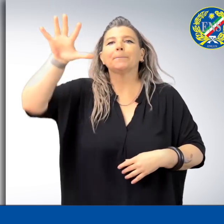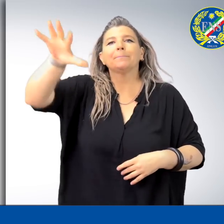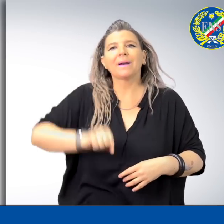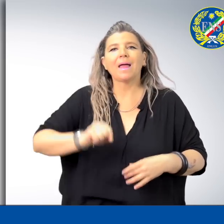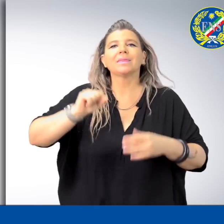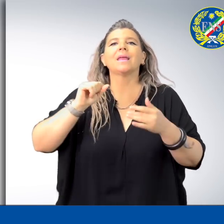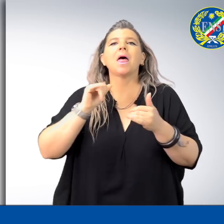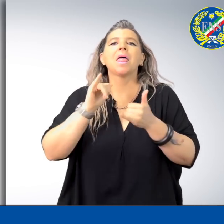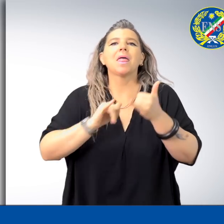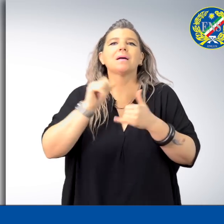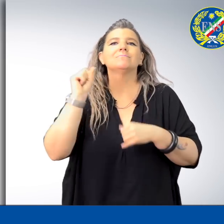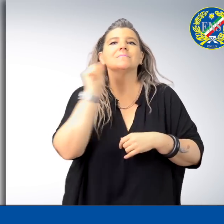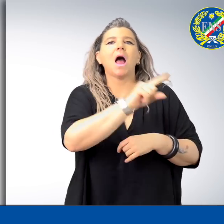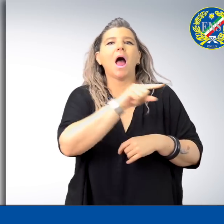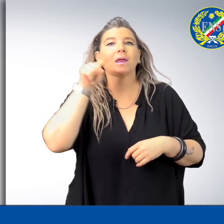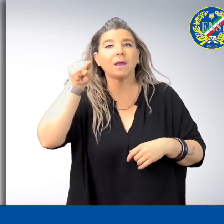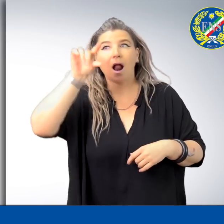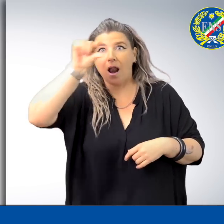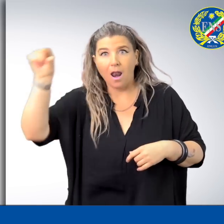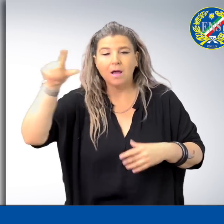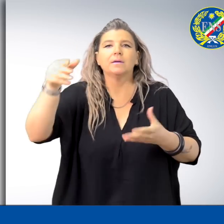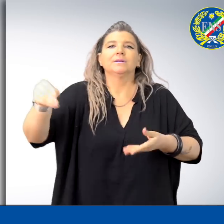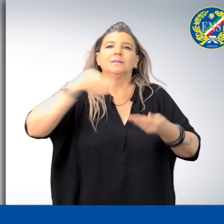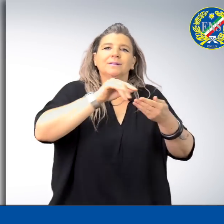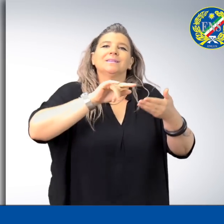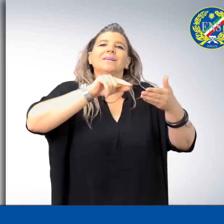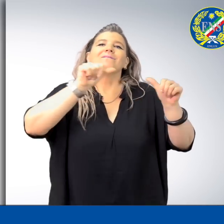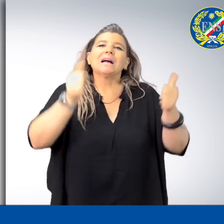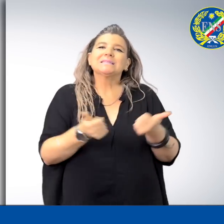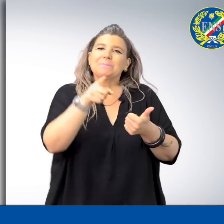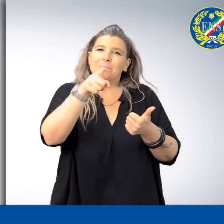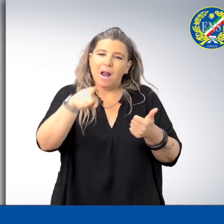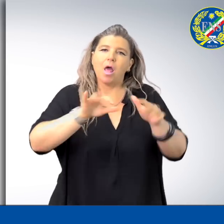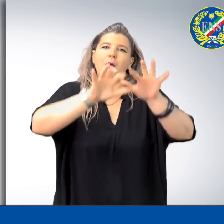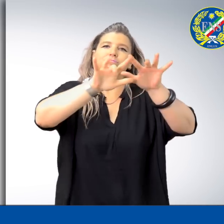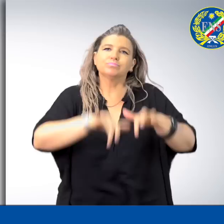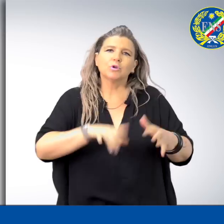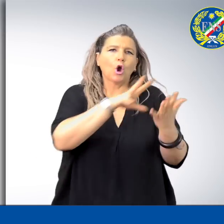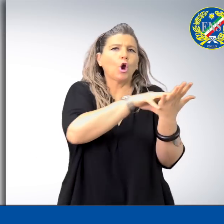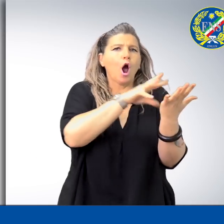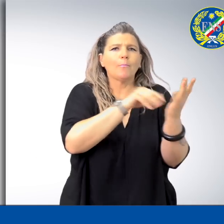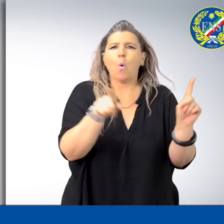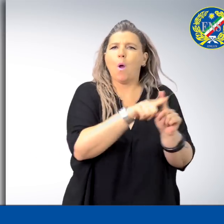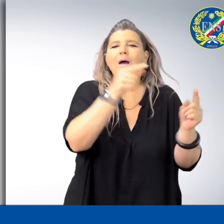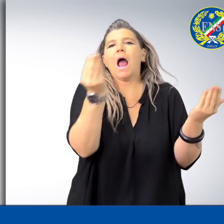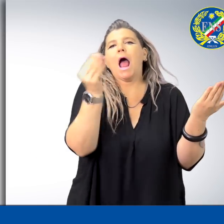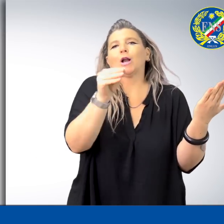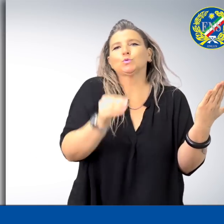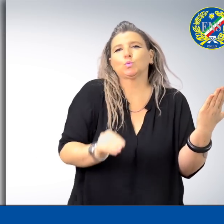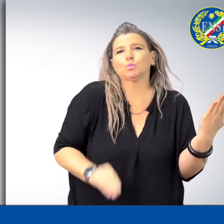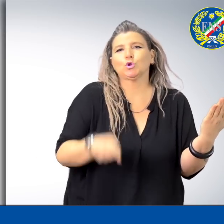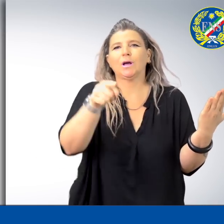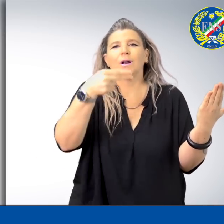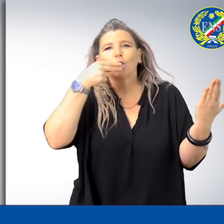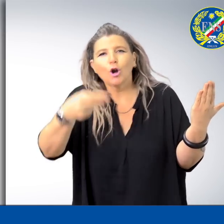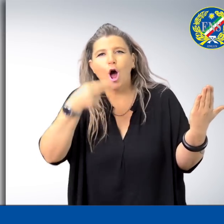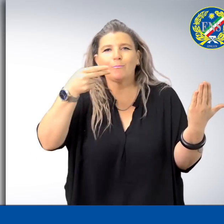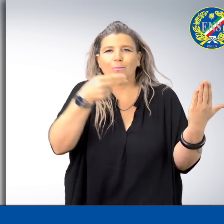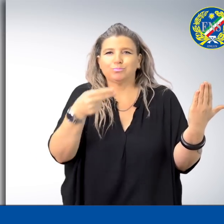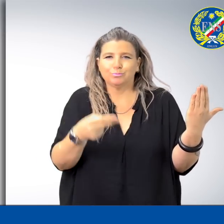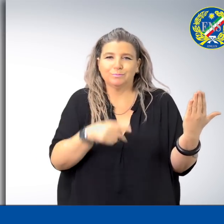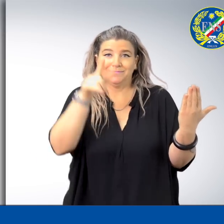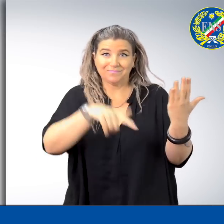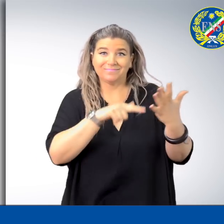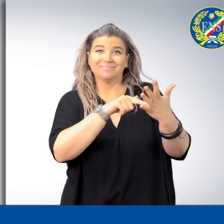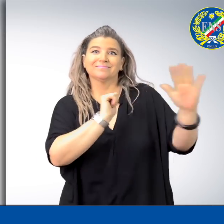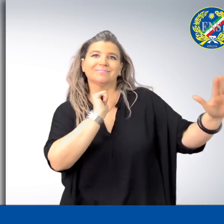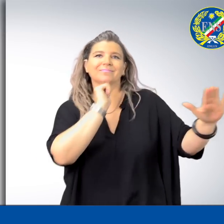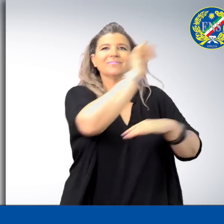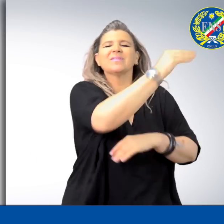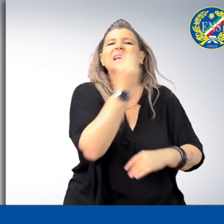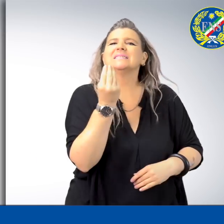prende la sua email e allega il FAC-SIMILE compilato con tutti i dati